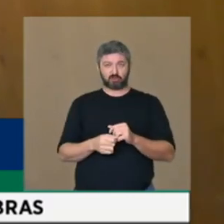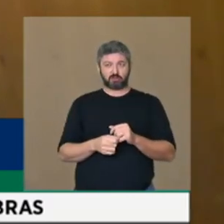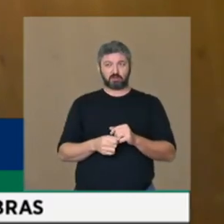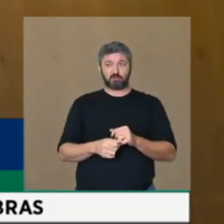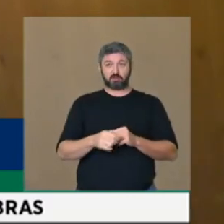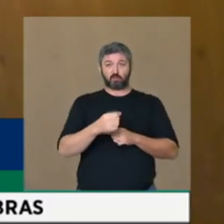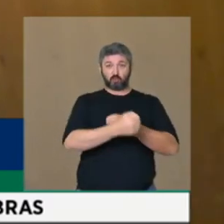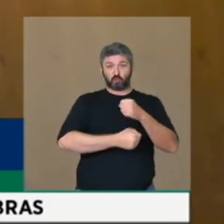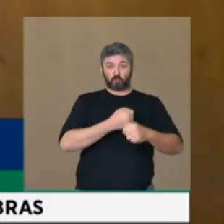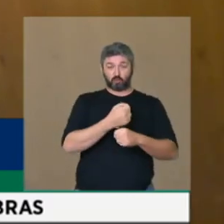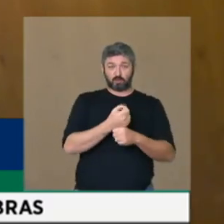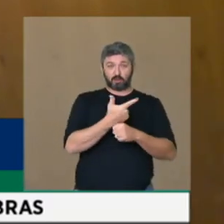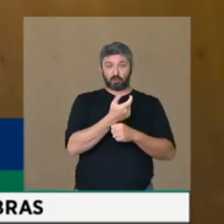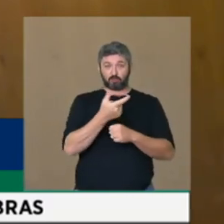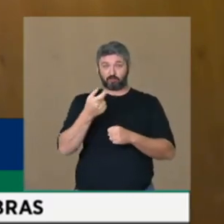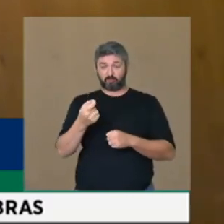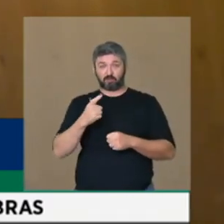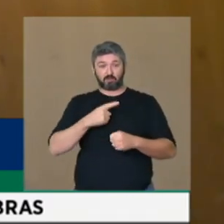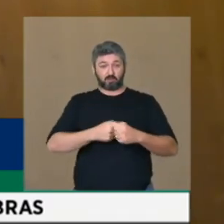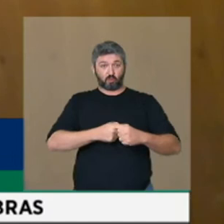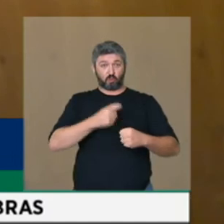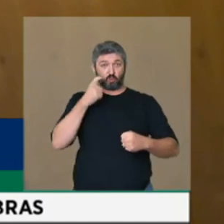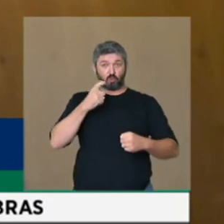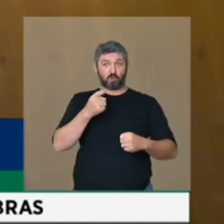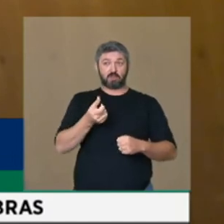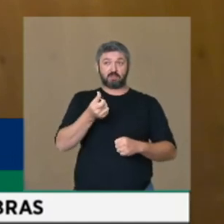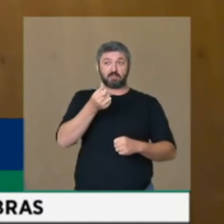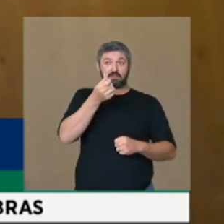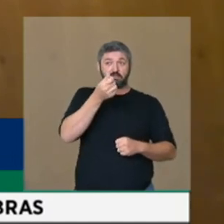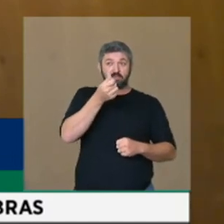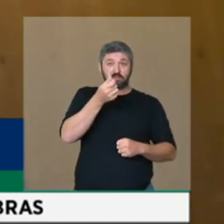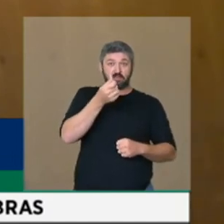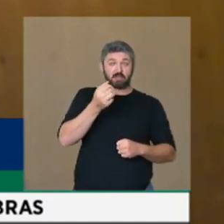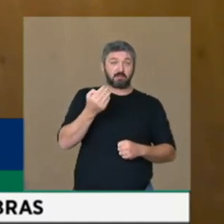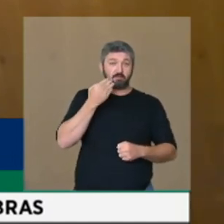ELETROBRAS ELA É RESPONSÁVEL PELA PRODUÇÃO DE 30% DA ENERGIA ELÉTRICA DO PAÍS, E